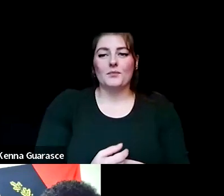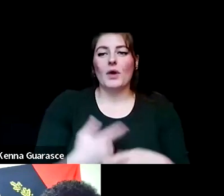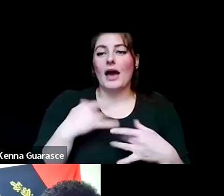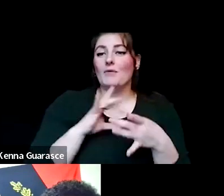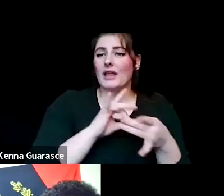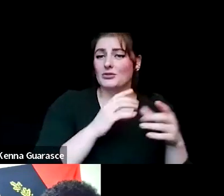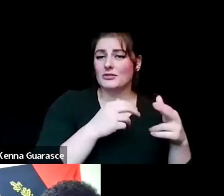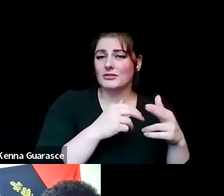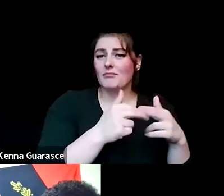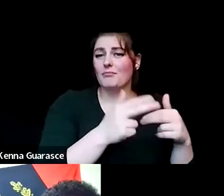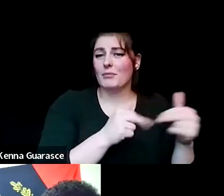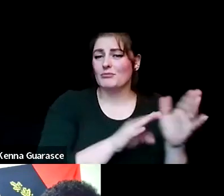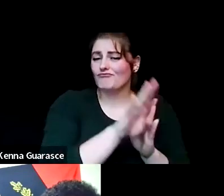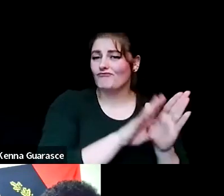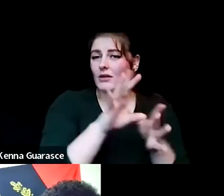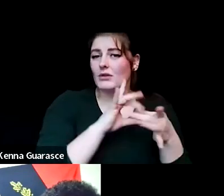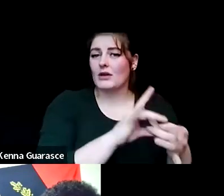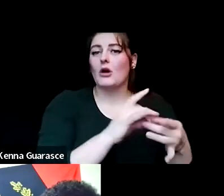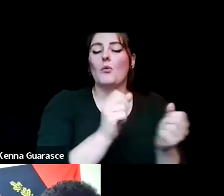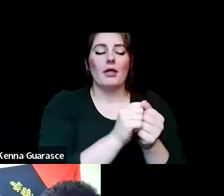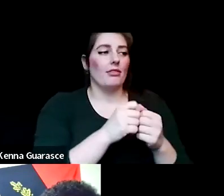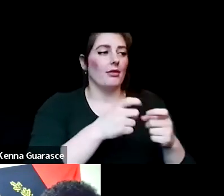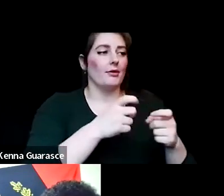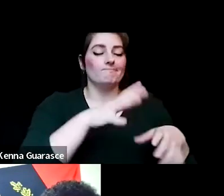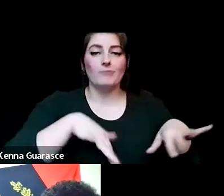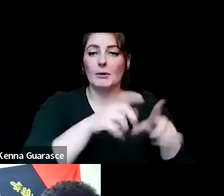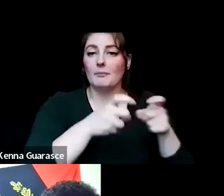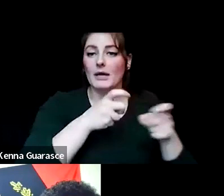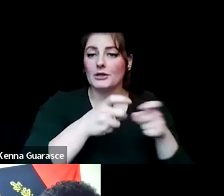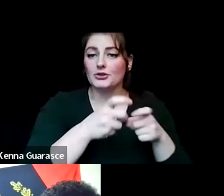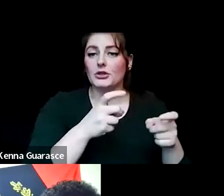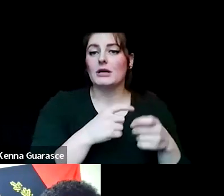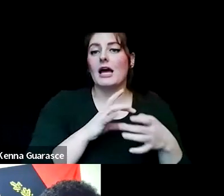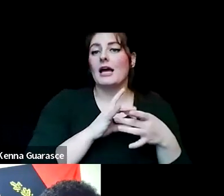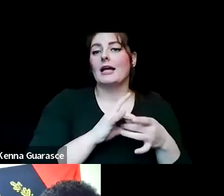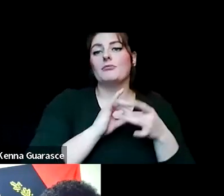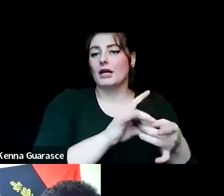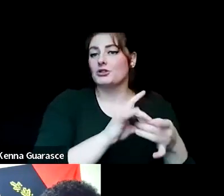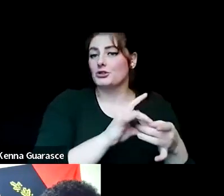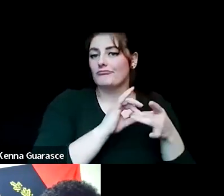con la autoridad de vivienda y los administradores de propiedades y desarrollamos relaciones con los residentes. Eso es similar